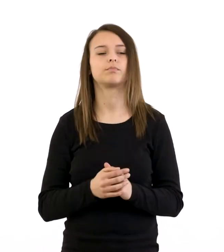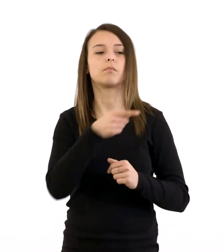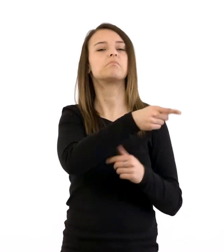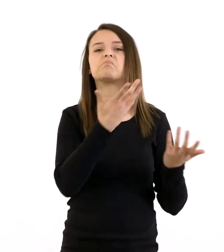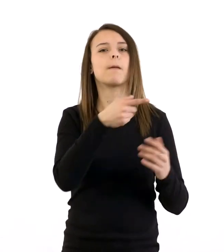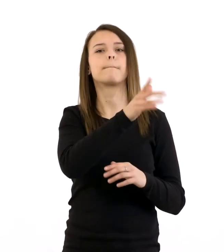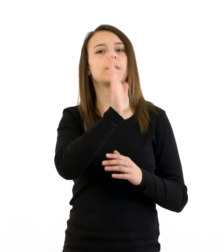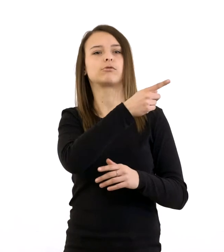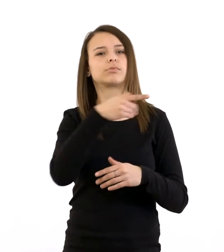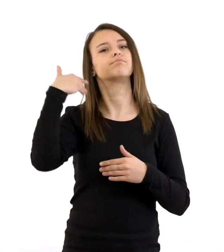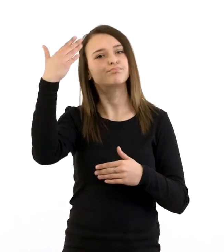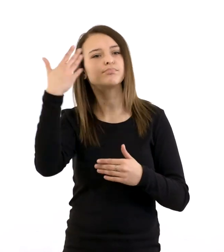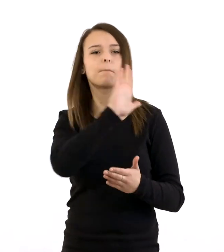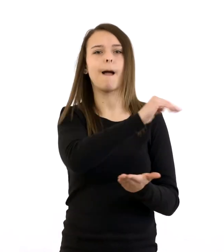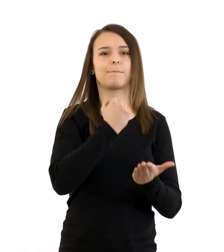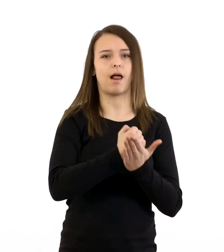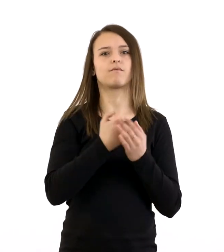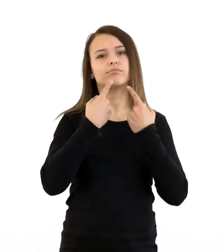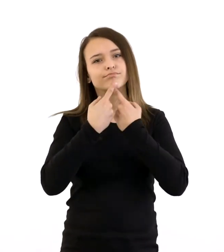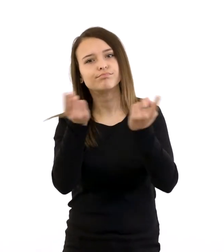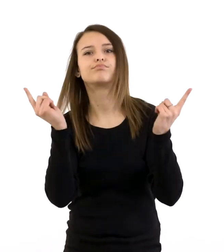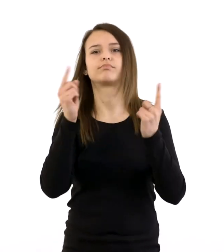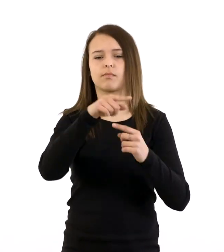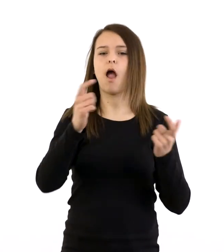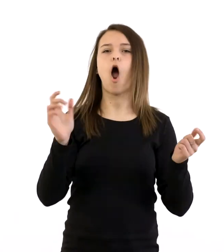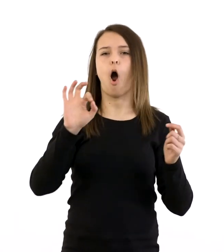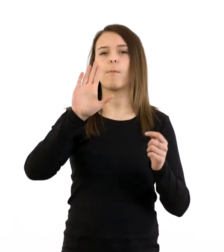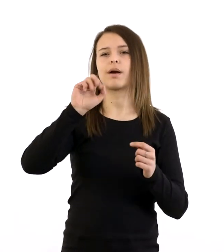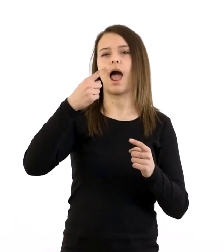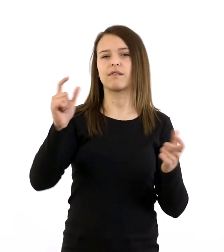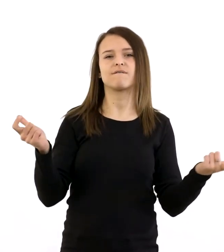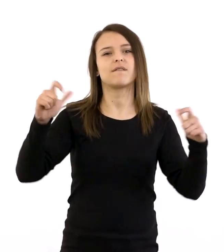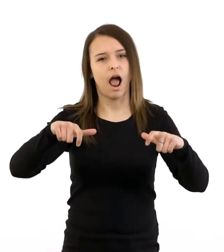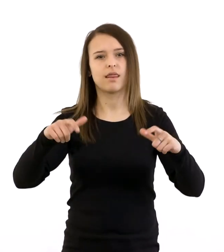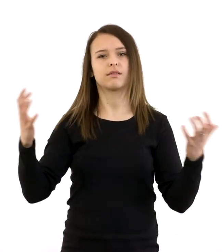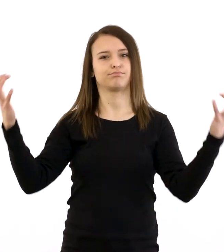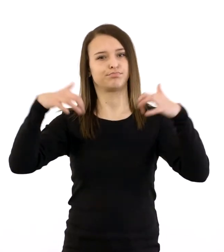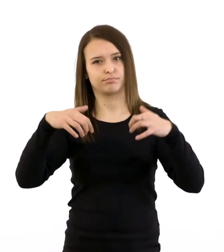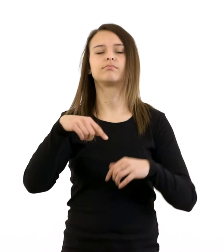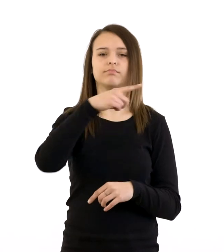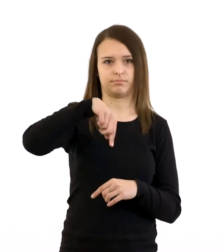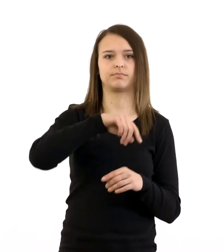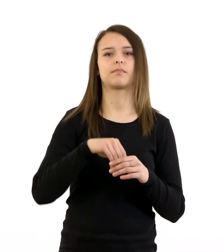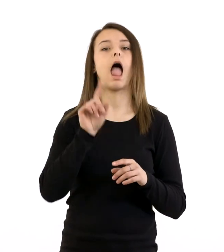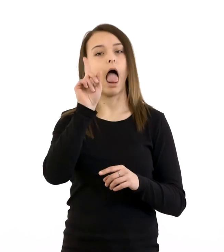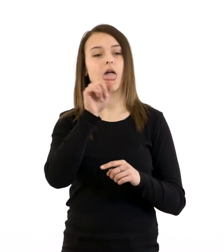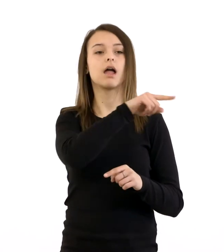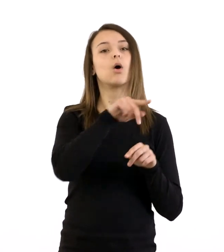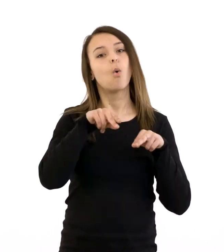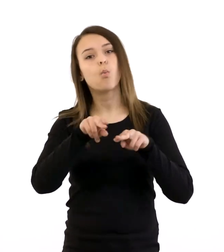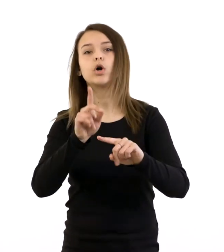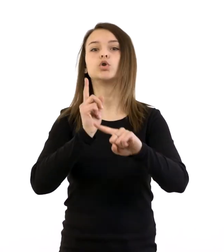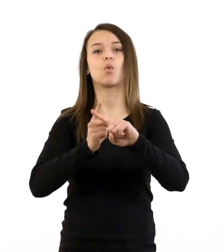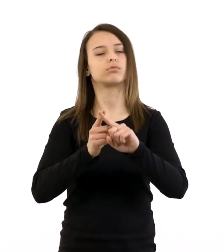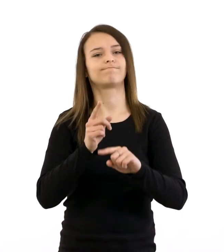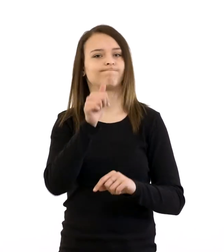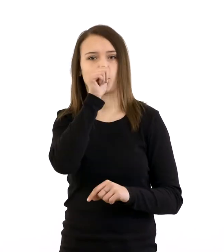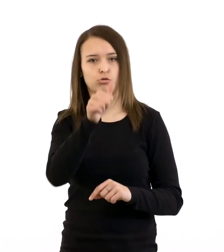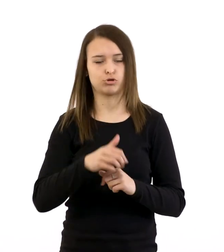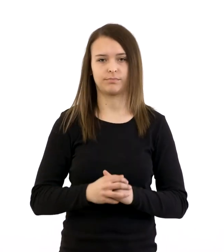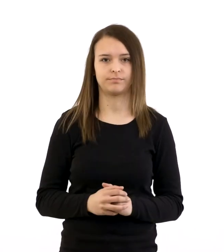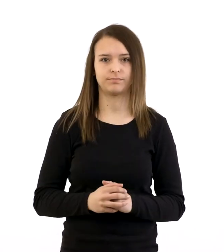Będzie on posiadał prawo głosu doradczego podczas obrad walnego zgromadzenia, jednakże nie może być on członkiem spółdzielni;